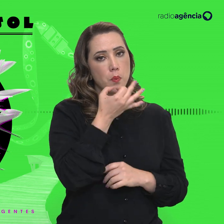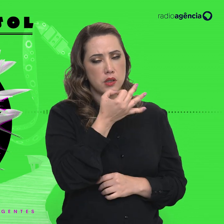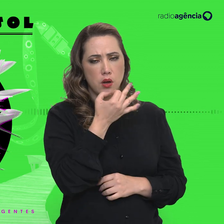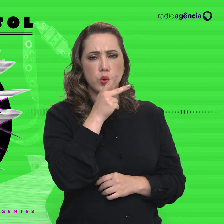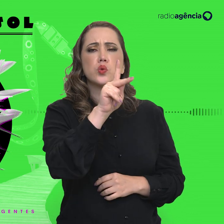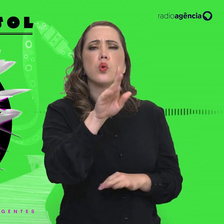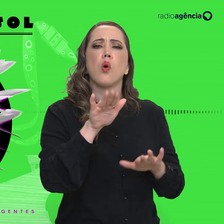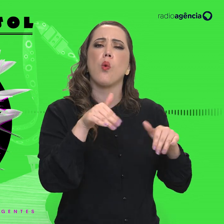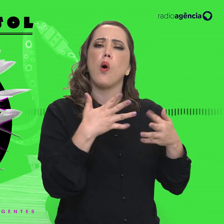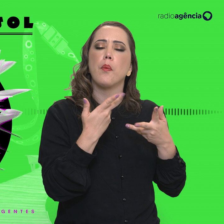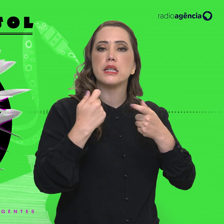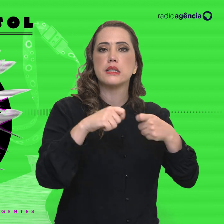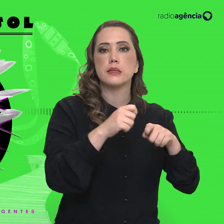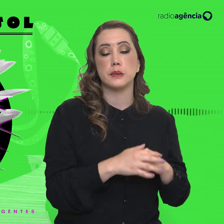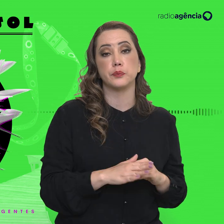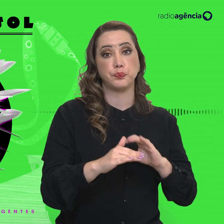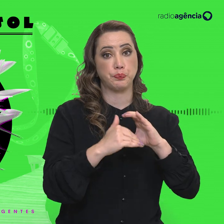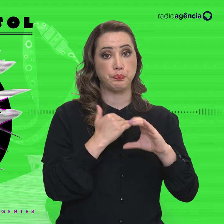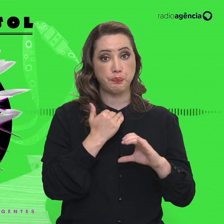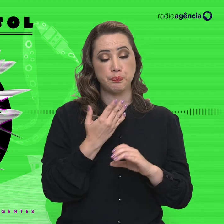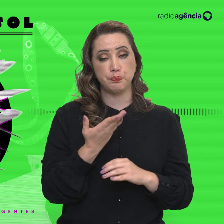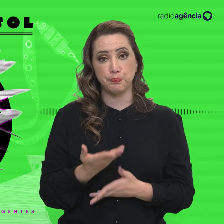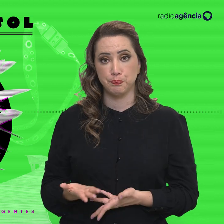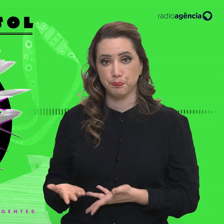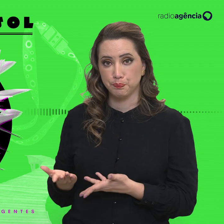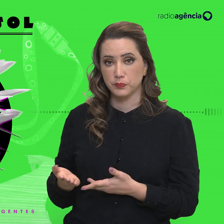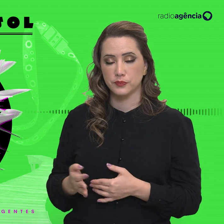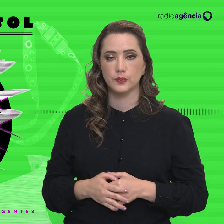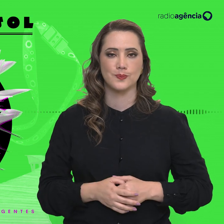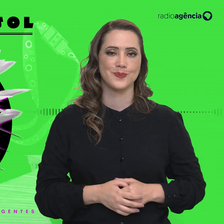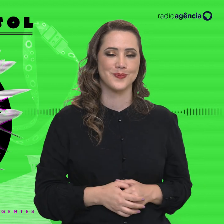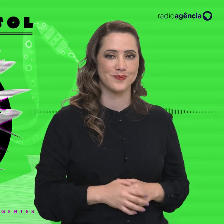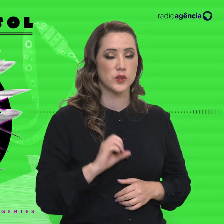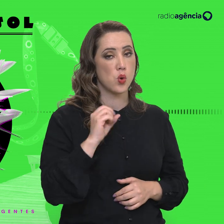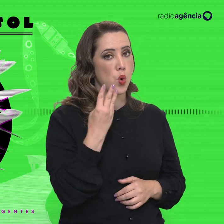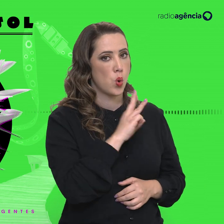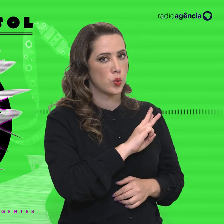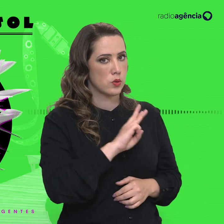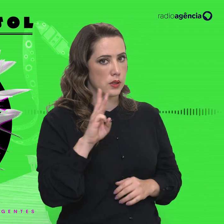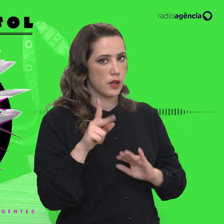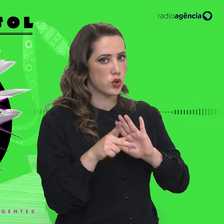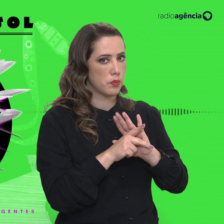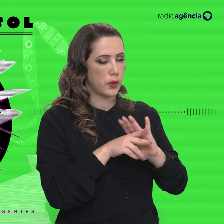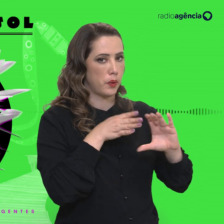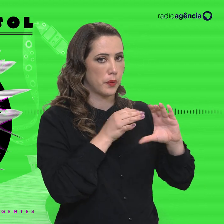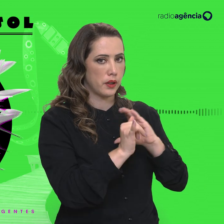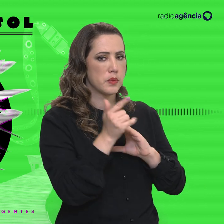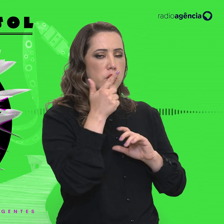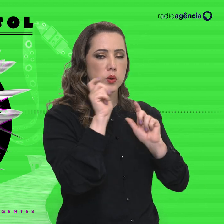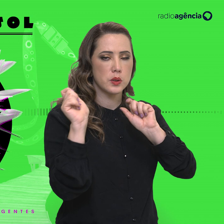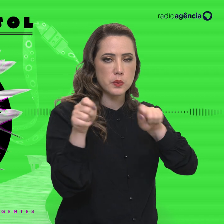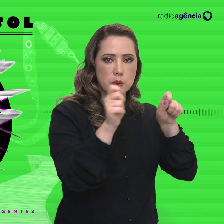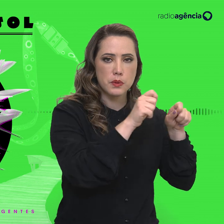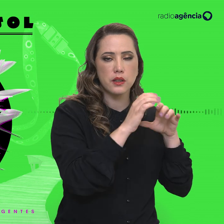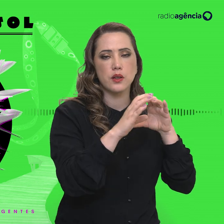[Leyberson] Mande um e-mail para ouvidoria@ebc.com.br ou entre lá no site da EBC, que existem outras formas de se comunicar com a gente.